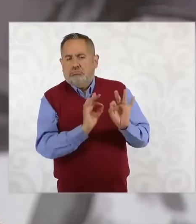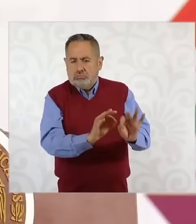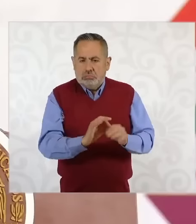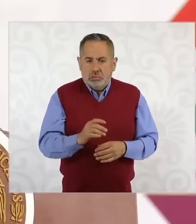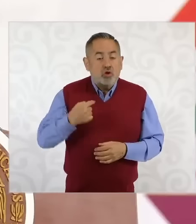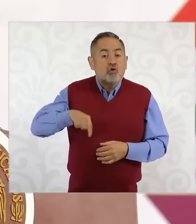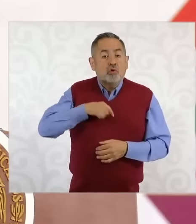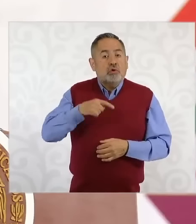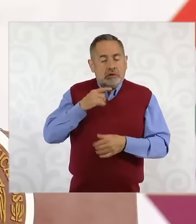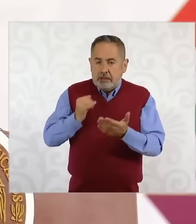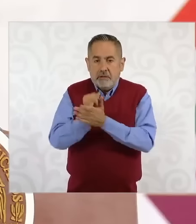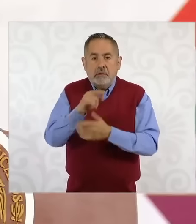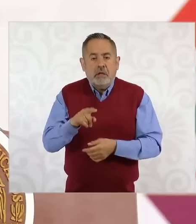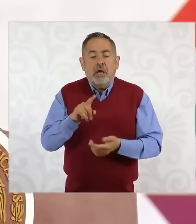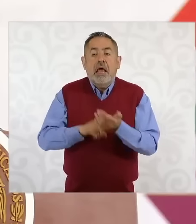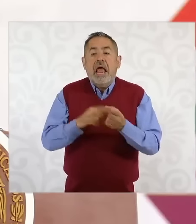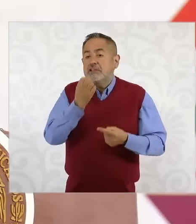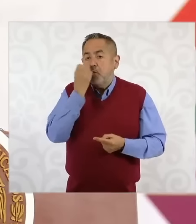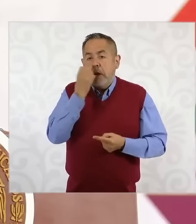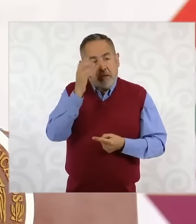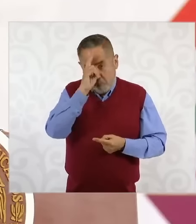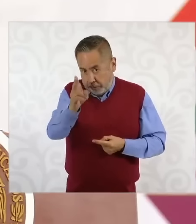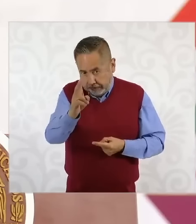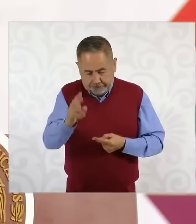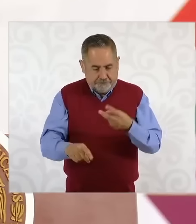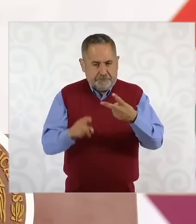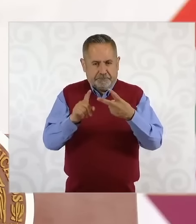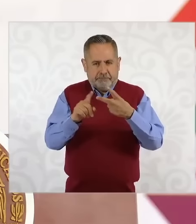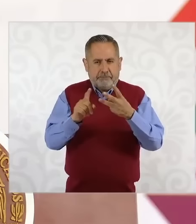se pudieran consumir en las escuelas. El tercero que le voy a explicar ahora a So